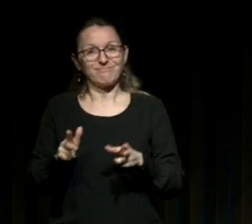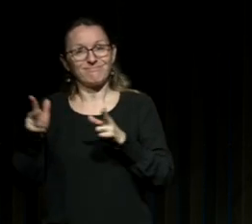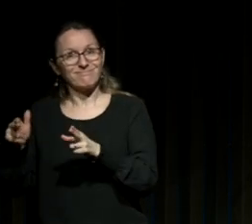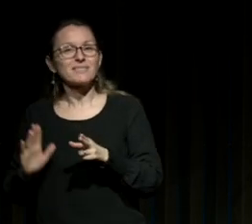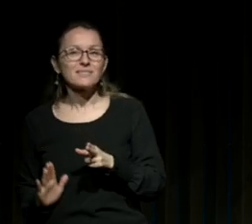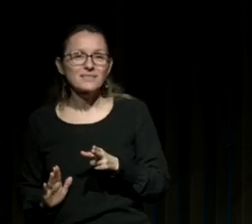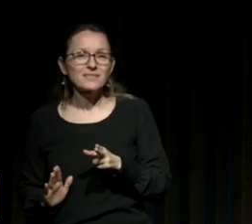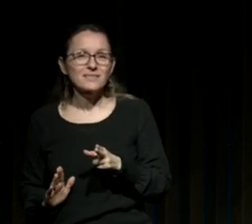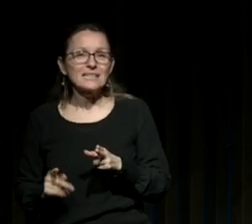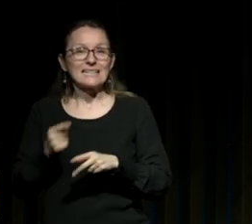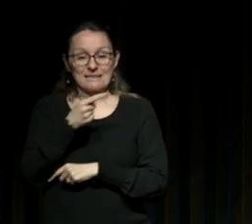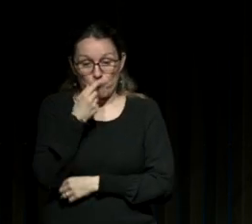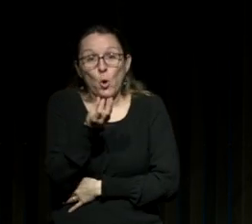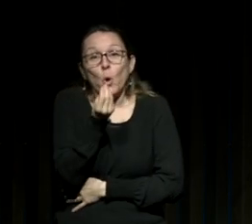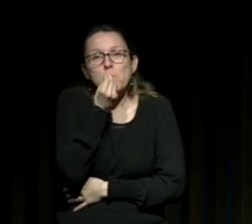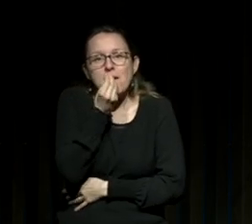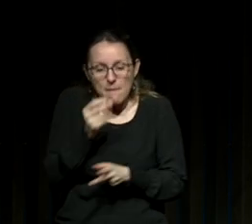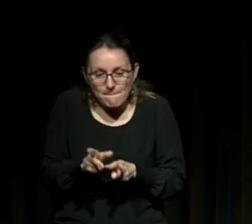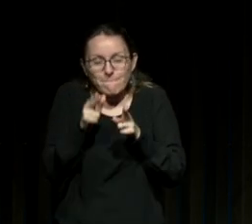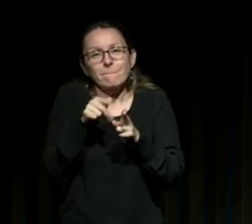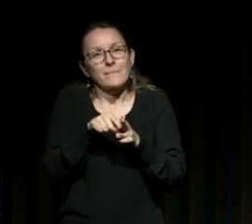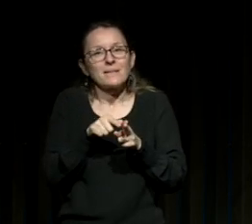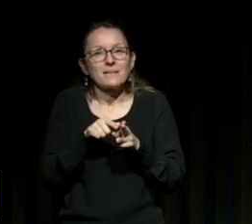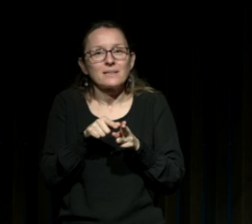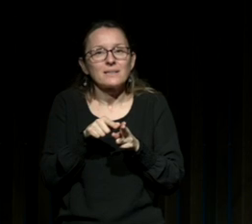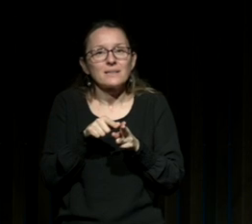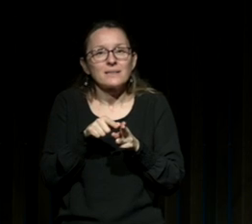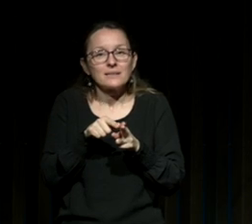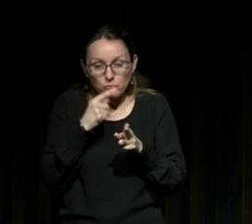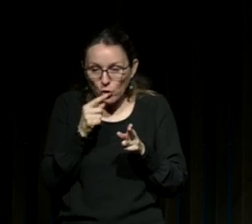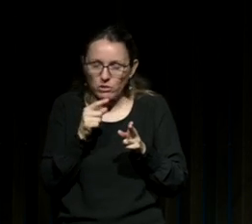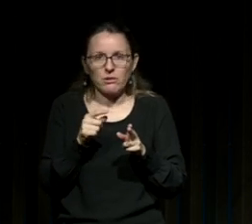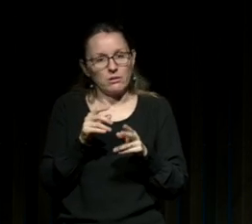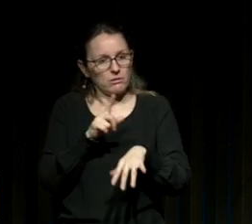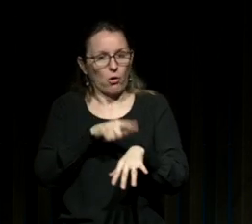prandiale c'est le repas et qu' il ya des périodes au cours de la journée où on mange